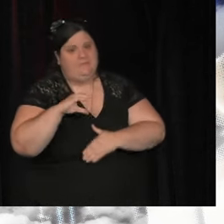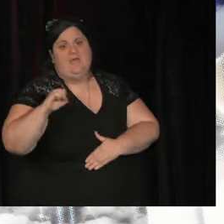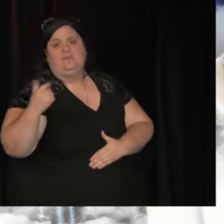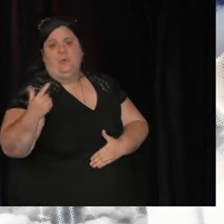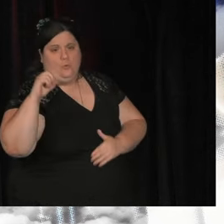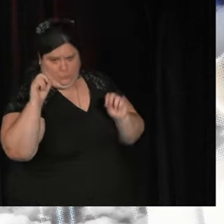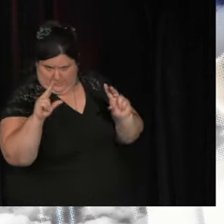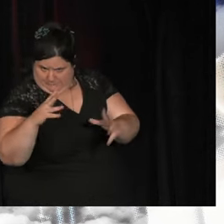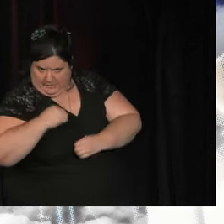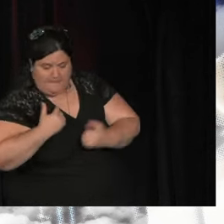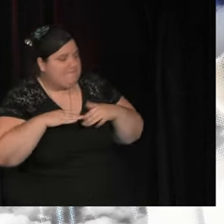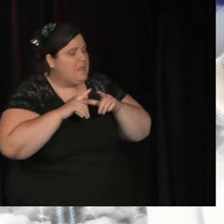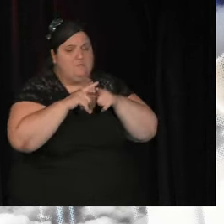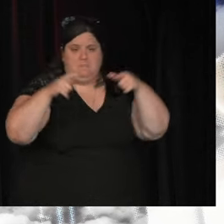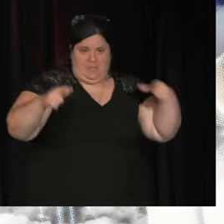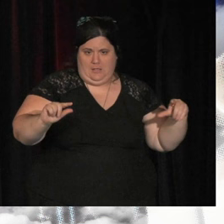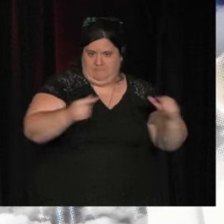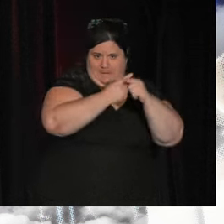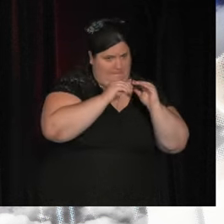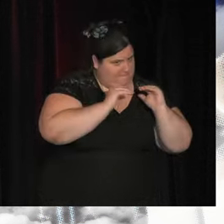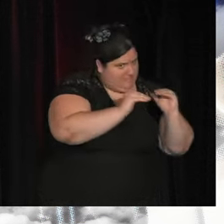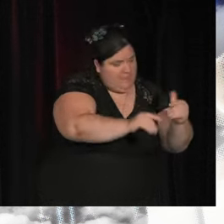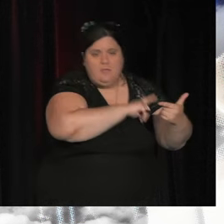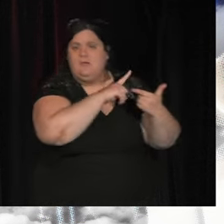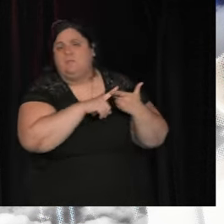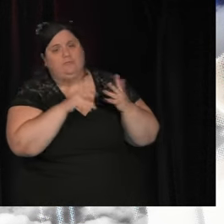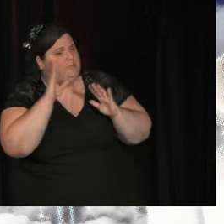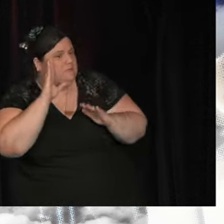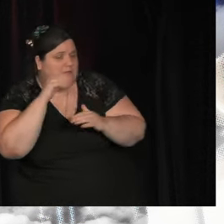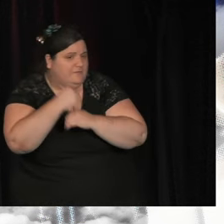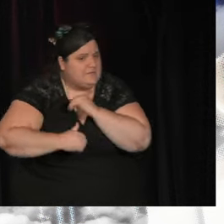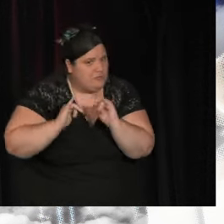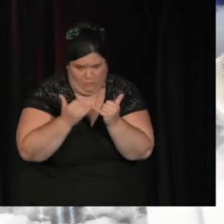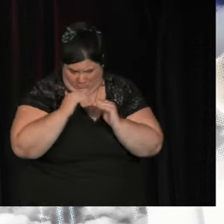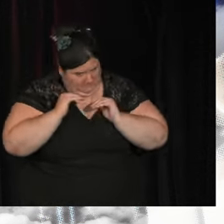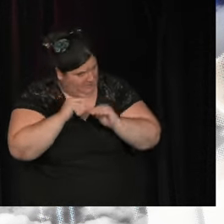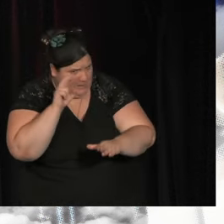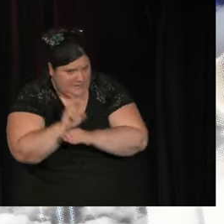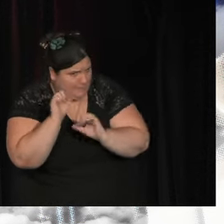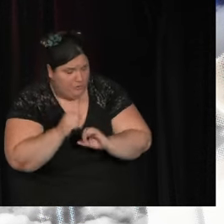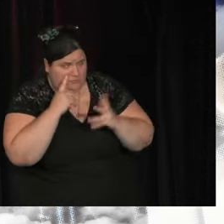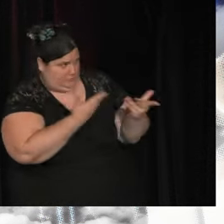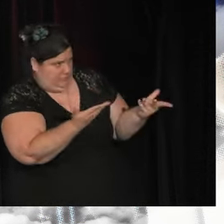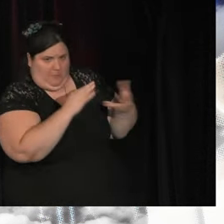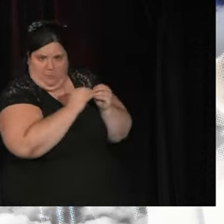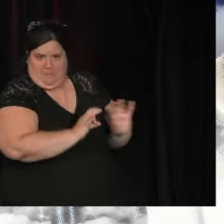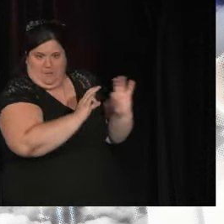tu peux rejouer sur Dust, tu peux rejouer sur tout ce que tu connais et il n'y a pas de souci. Là, on a vu vraiment le côté e-sport, mais ce qui est intéressant aussi,